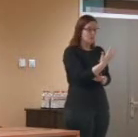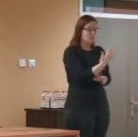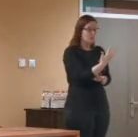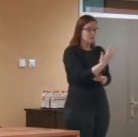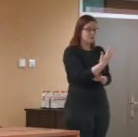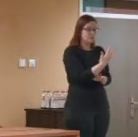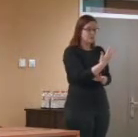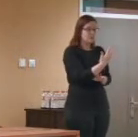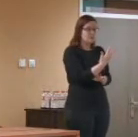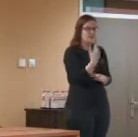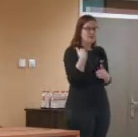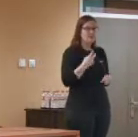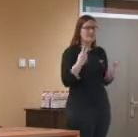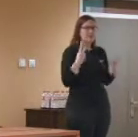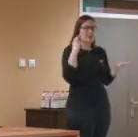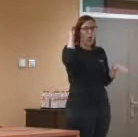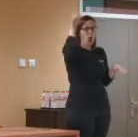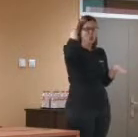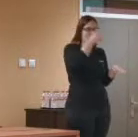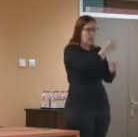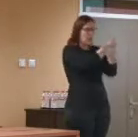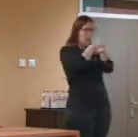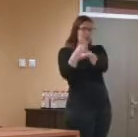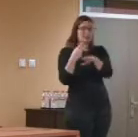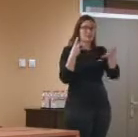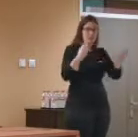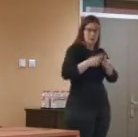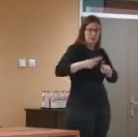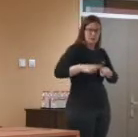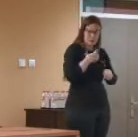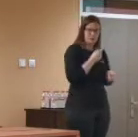estuvo en siete consellerías diferentes. En lugar de ser castigados,